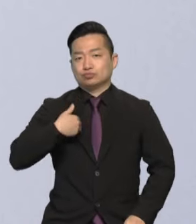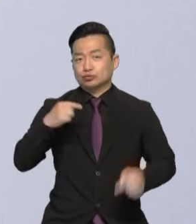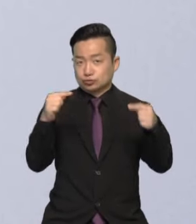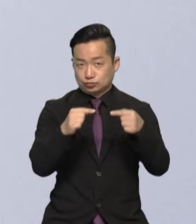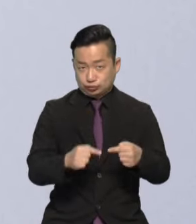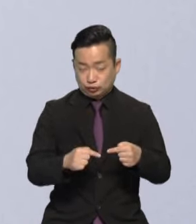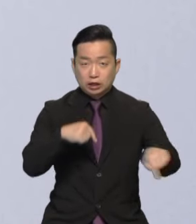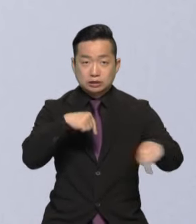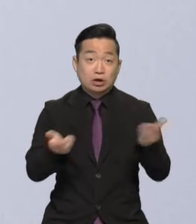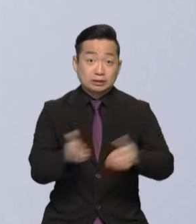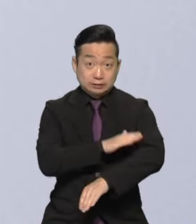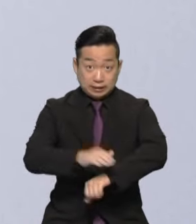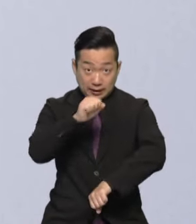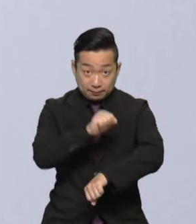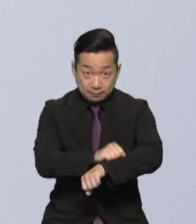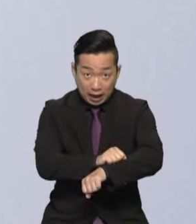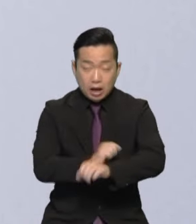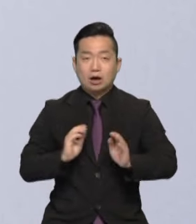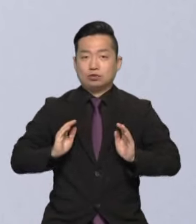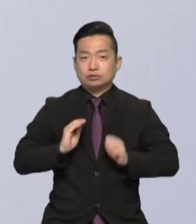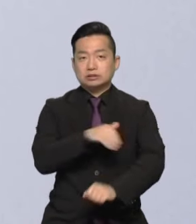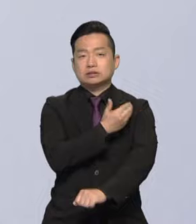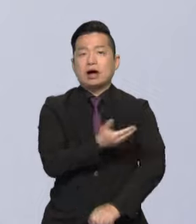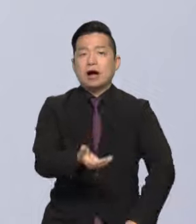갖춘 통합형 인사가 배치될 것이라고 전했습니다.